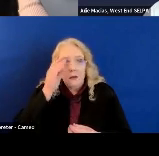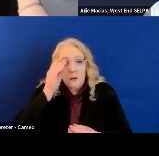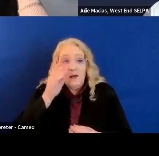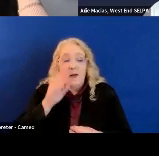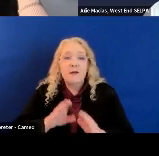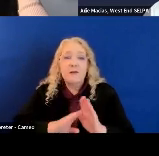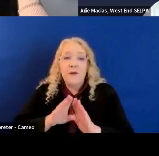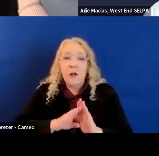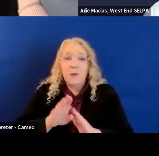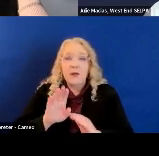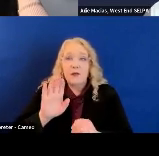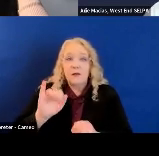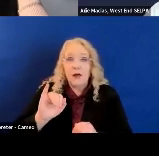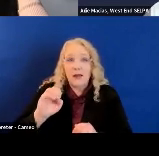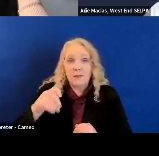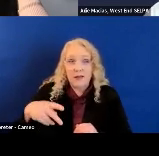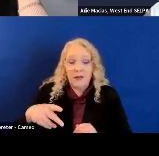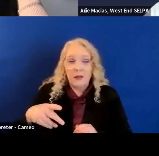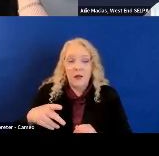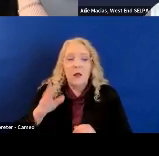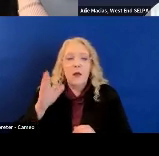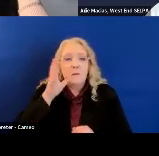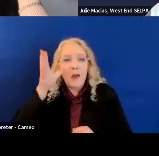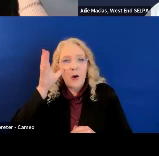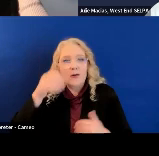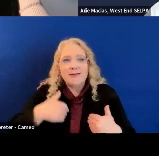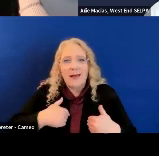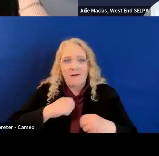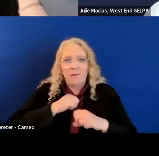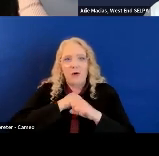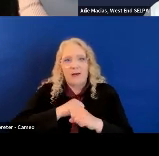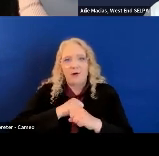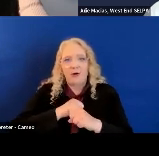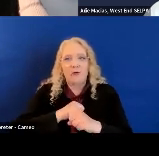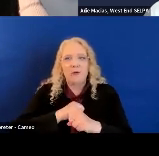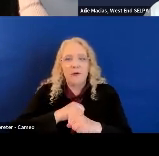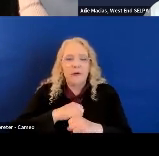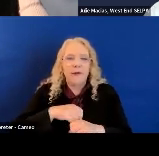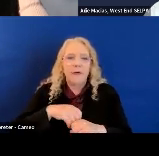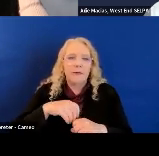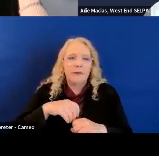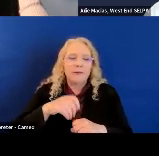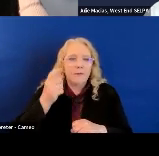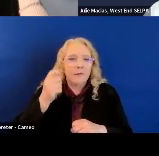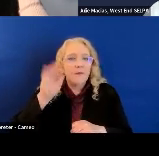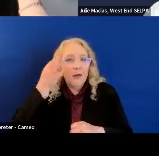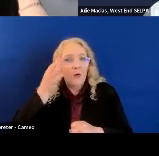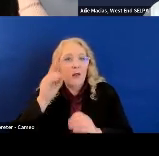IEP de su hijo, los padres tienen protecciones federales y estatales relacionadas con cada uno de los siguientes, por lo que